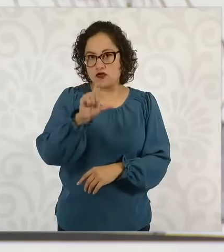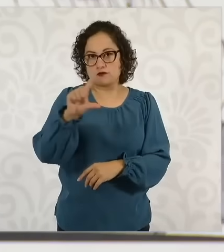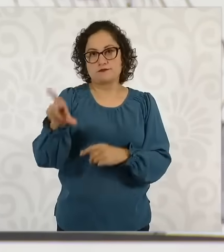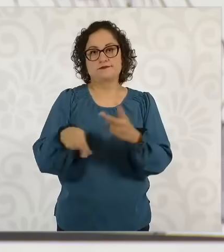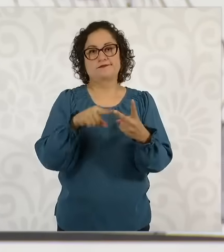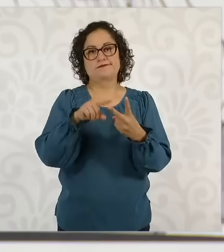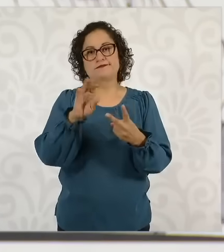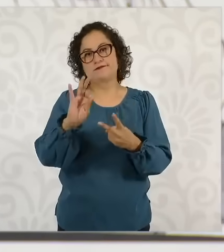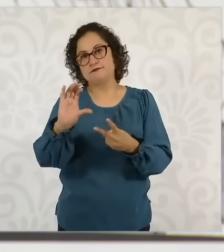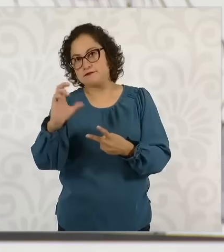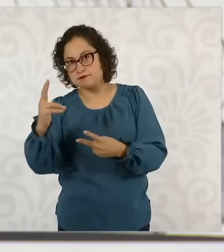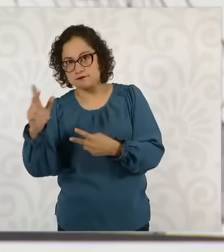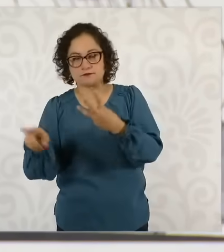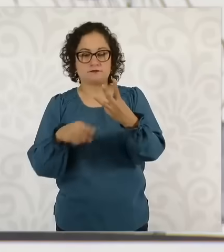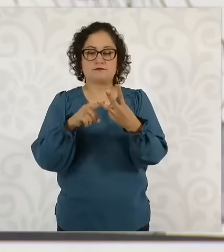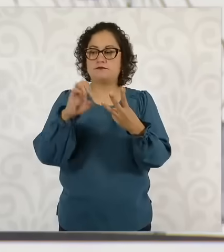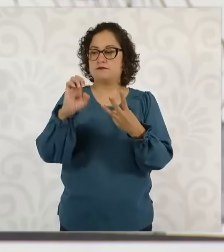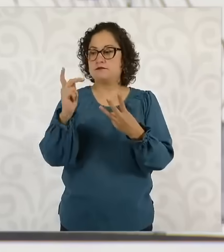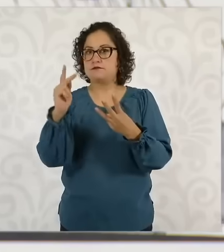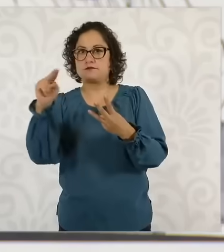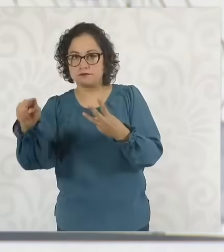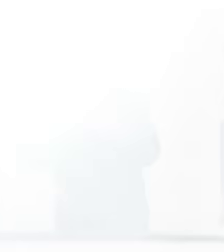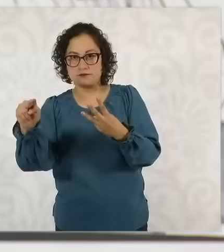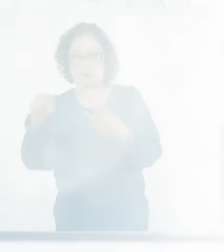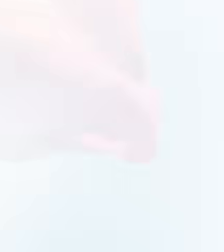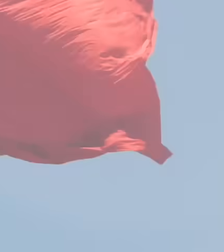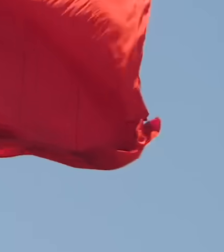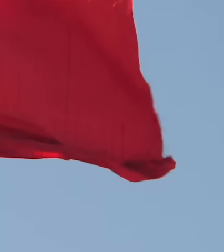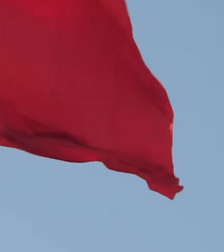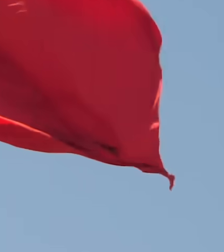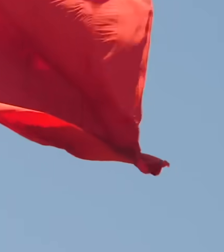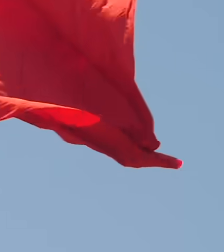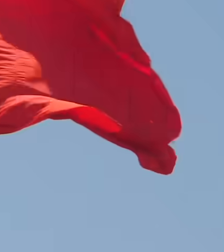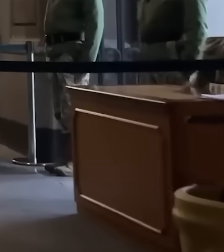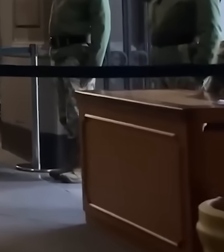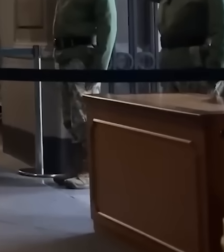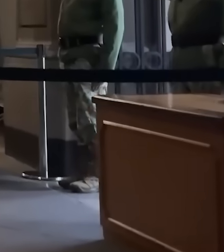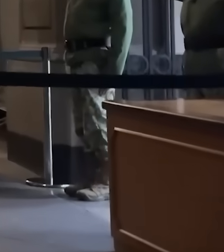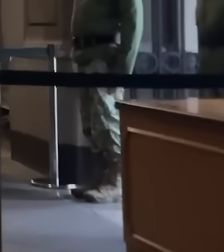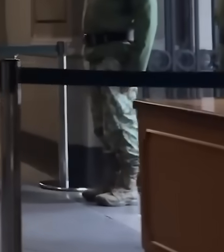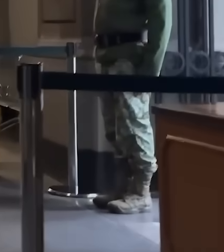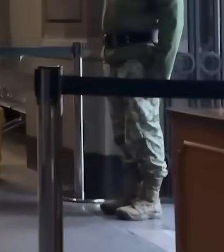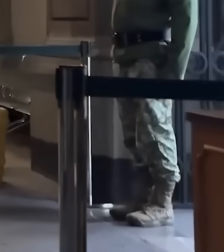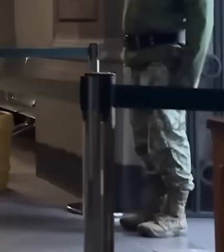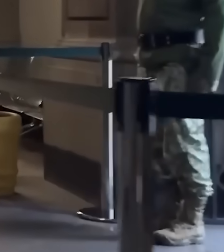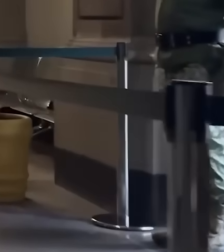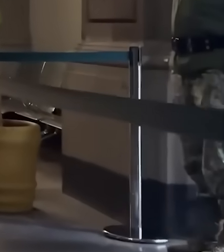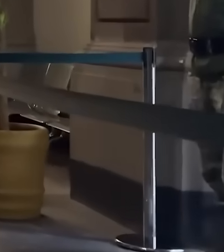hay que ver exactamente a qué se refiere. Ahora México es soberano expresó la mandataria federal.